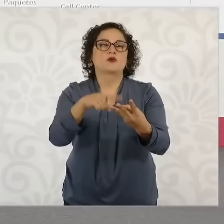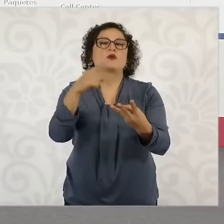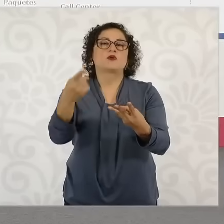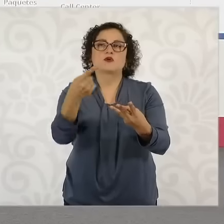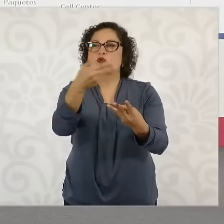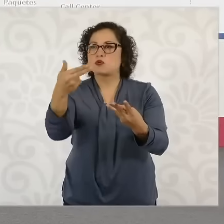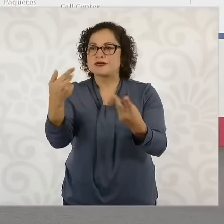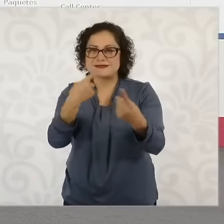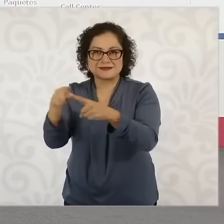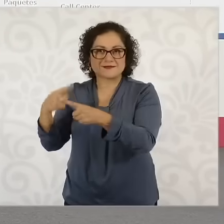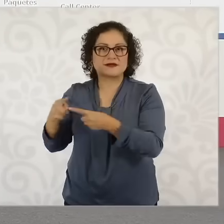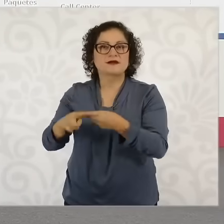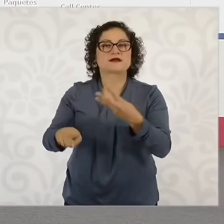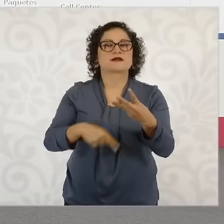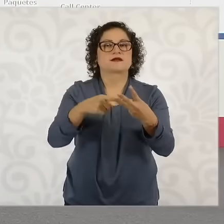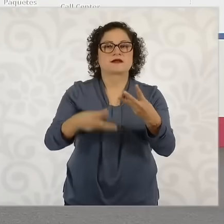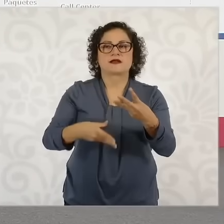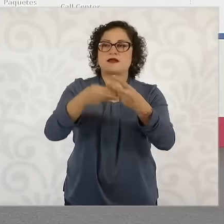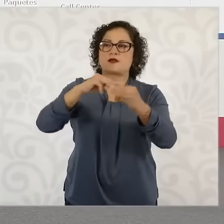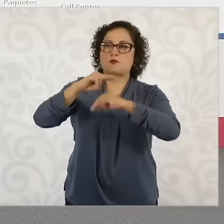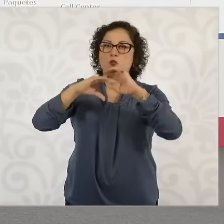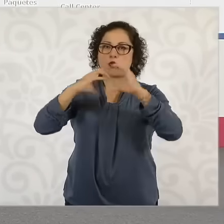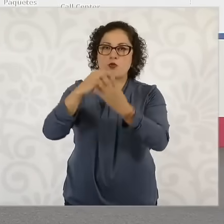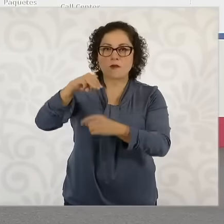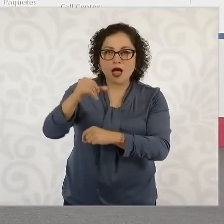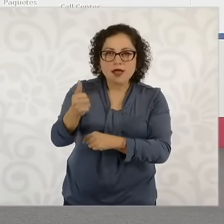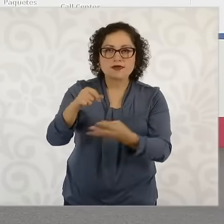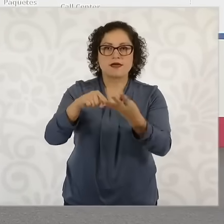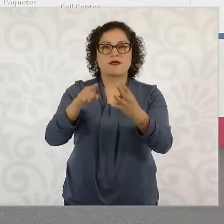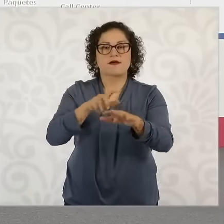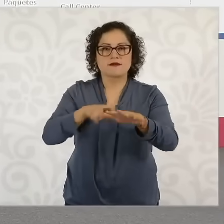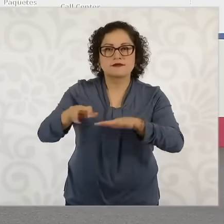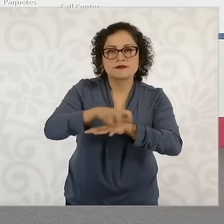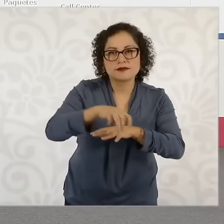alianza muy estratégica con Mundo Maya, Tren Maya para que puedan y visiten ahorita precisamente en